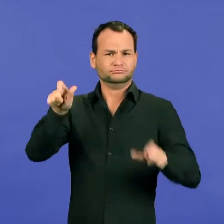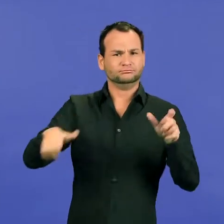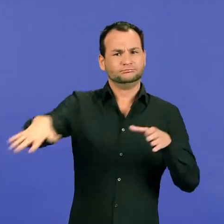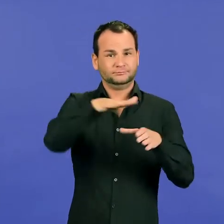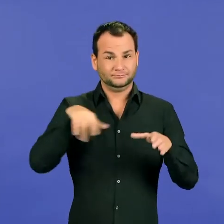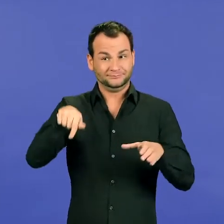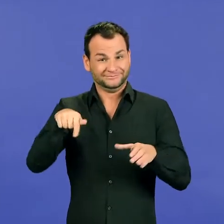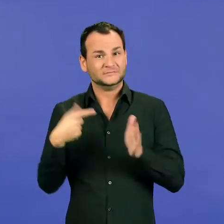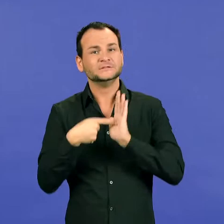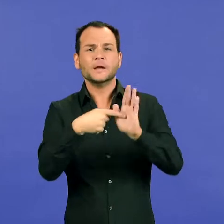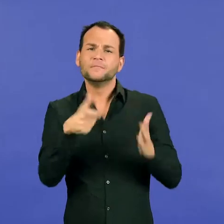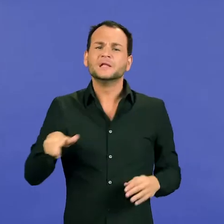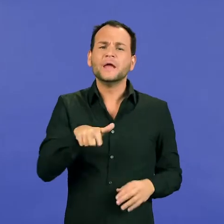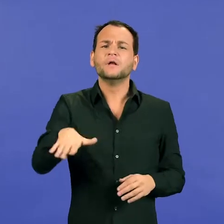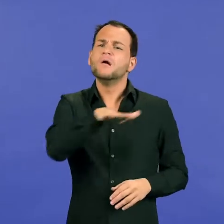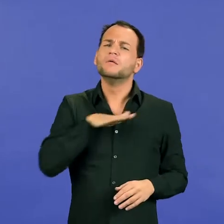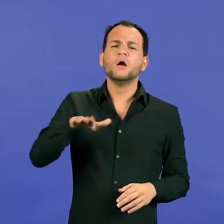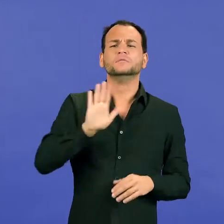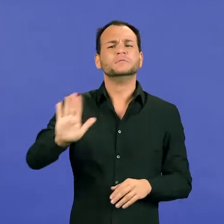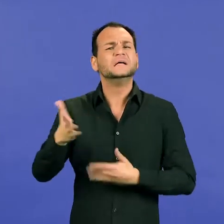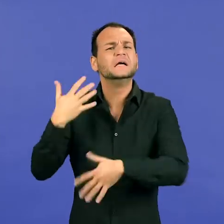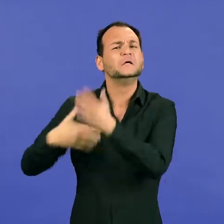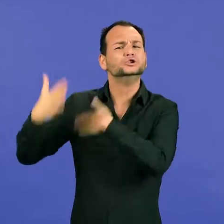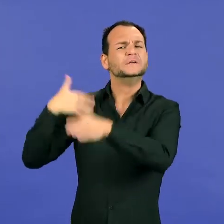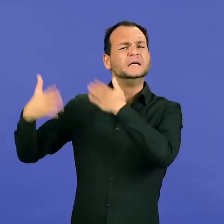die Geschichte des Rheinlandes